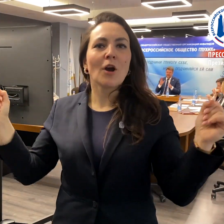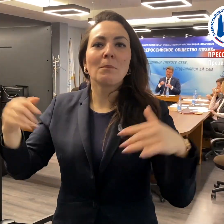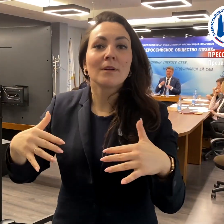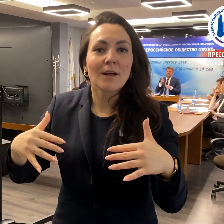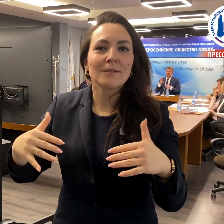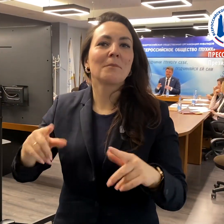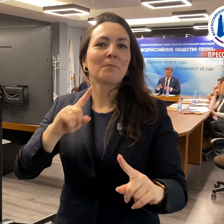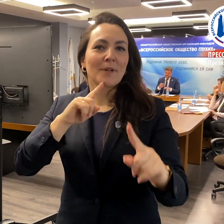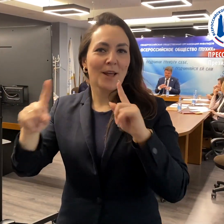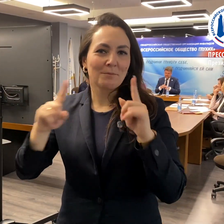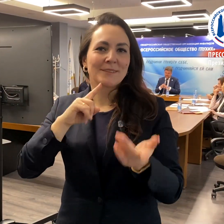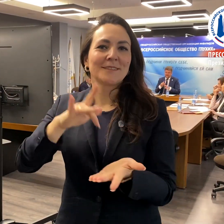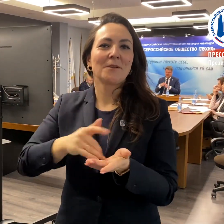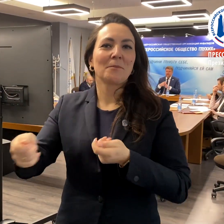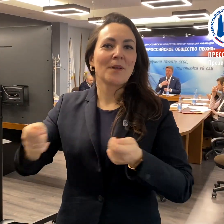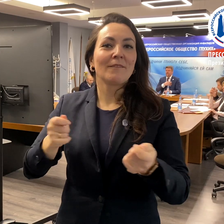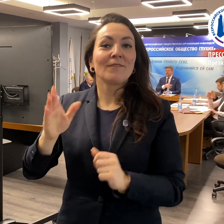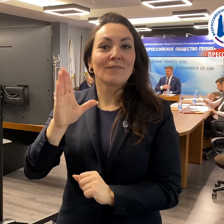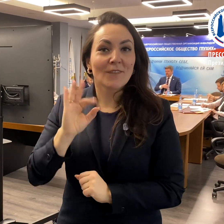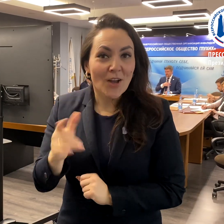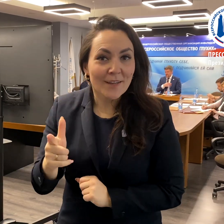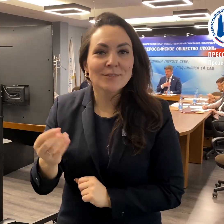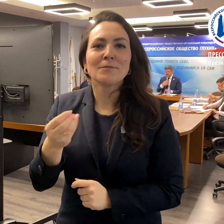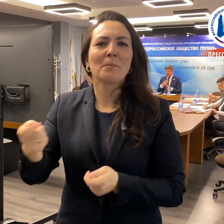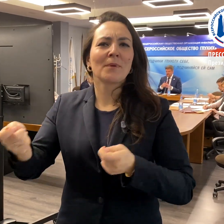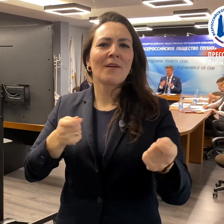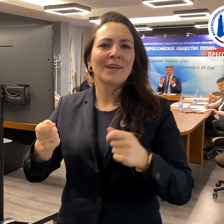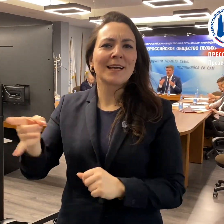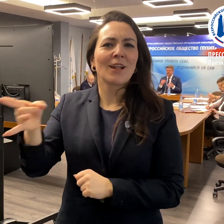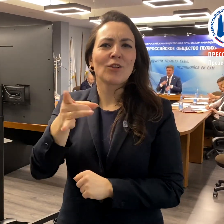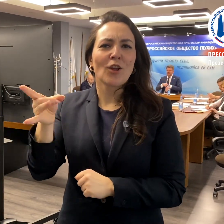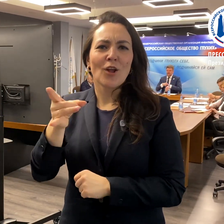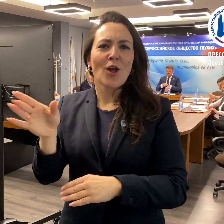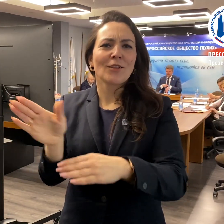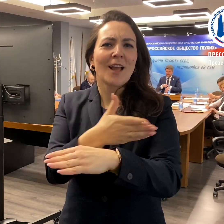С помощью технологии можно оперативно собирать пленумы